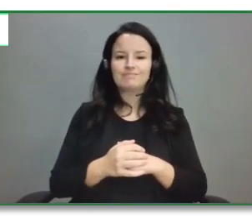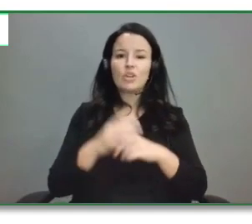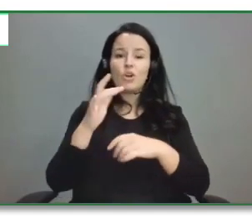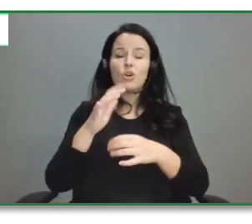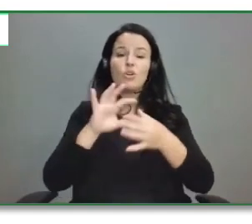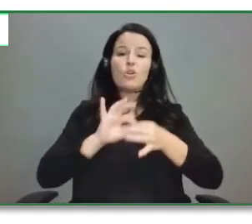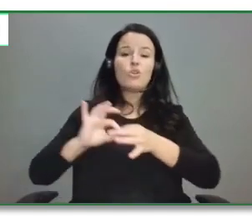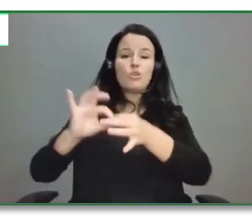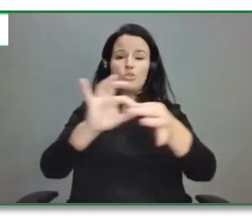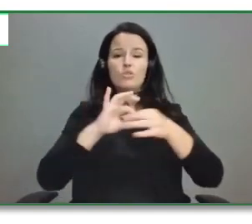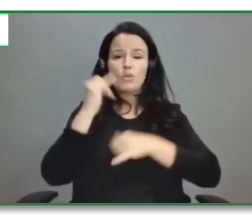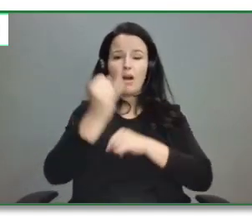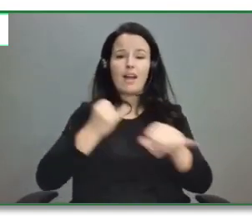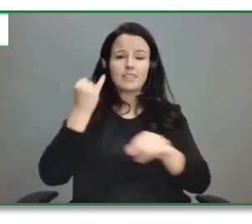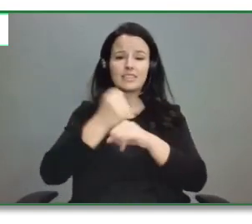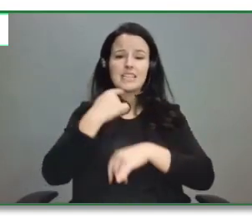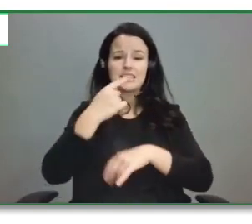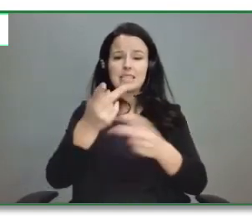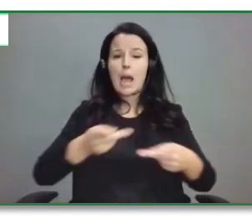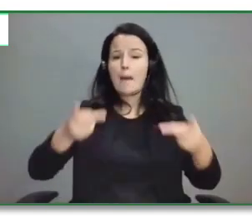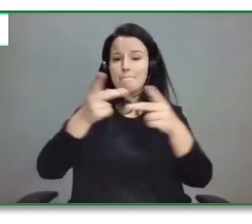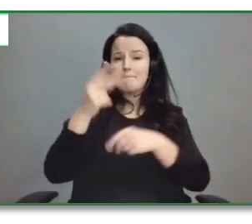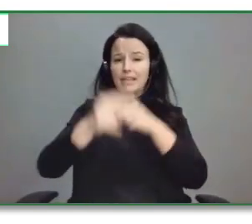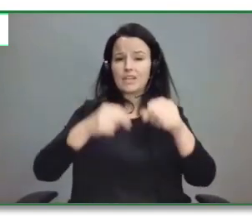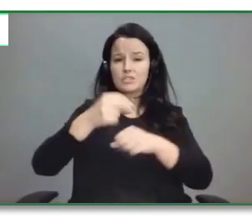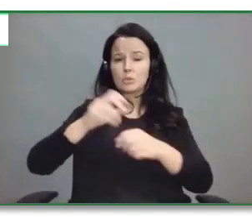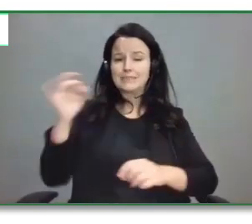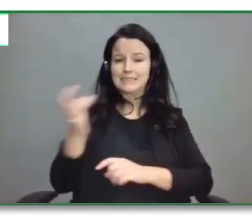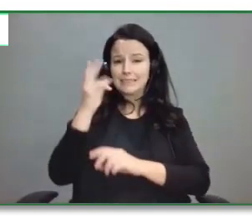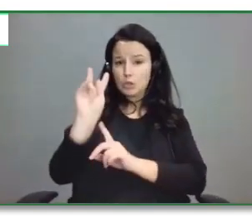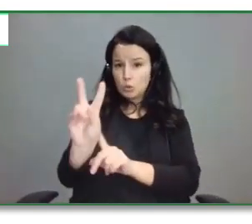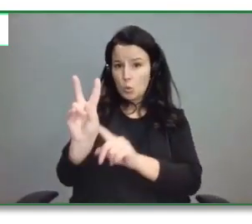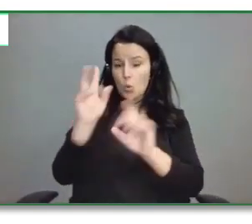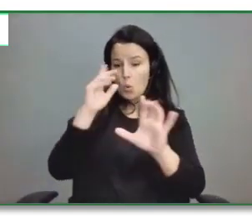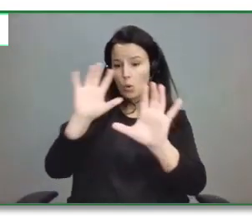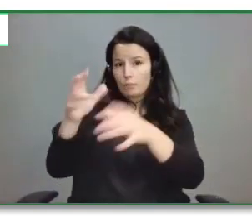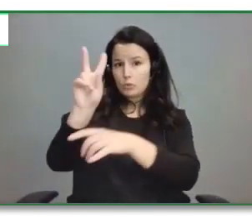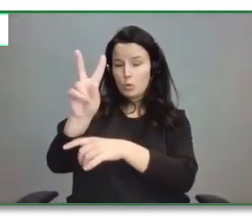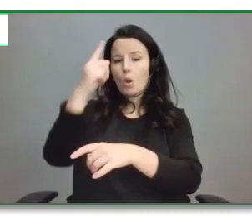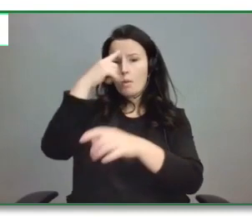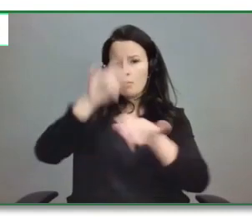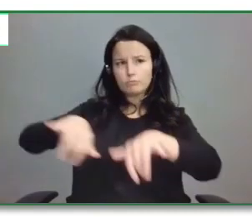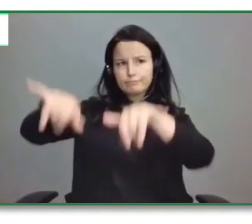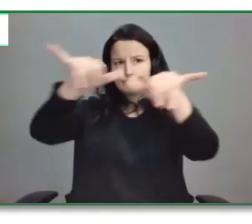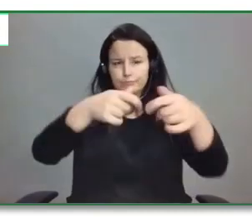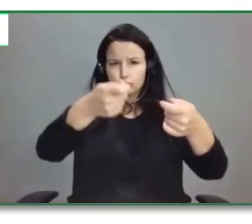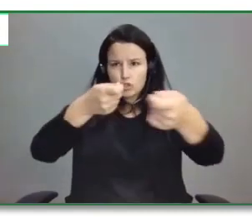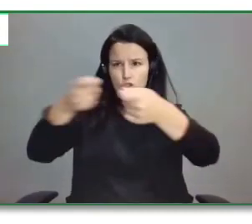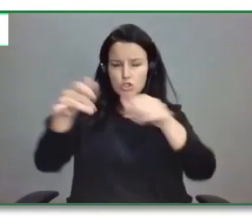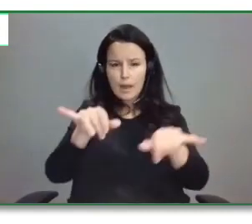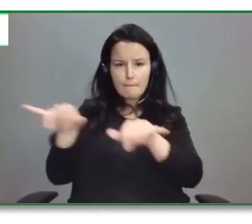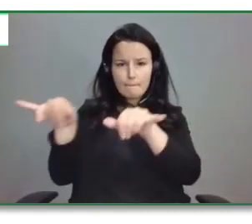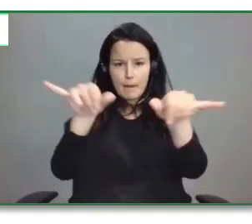classé les parcs nationaux dans le type 2 afin d'harmoniser leur gouvernance